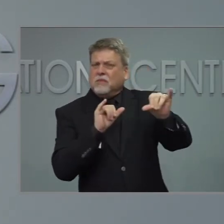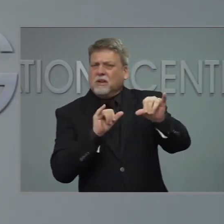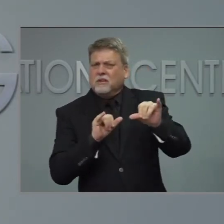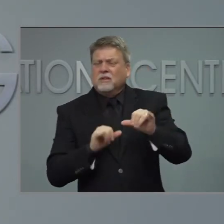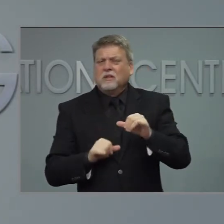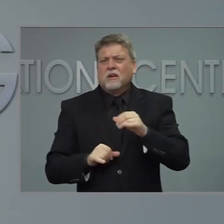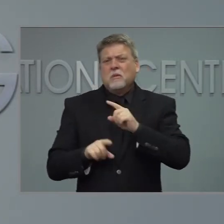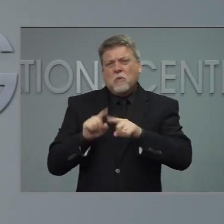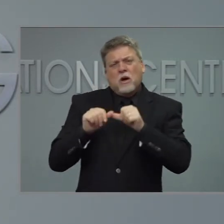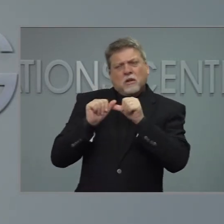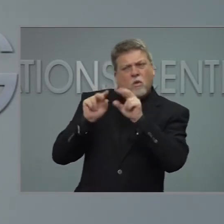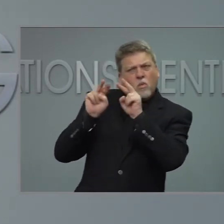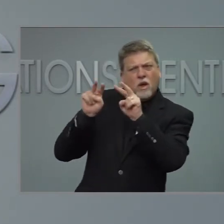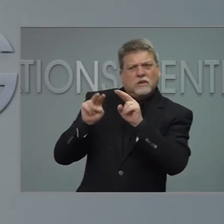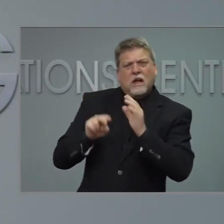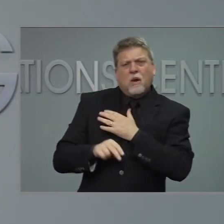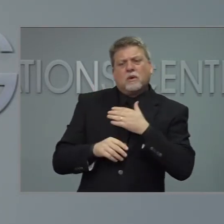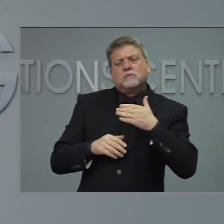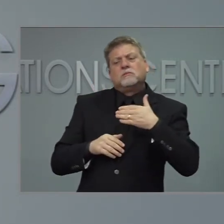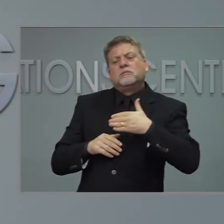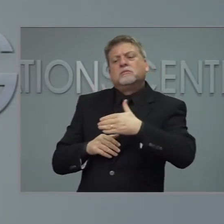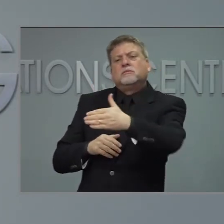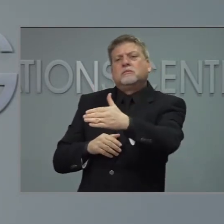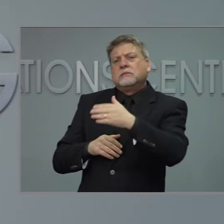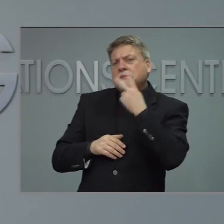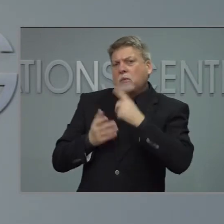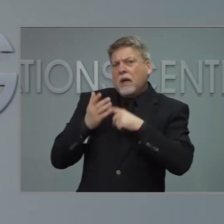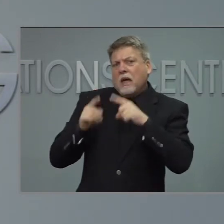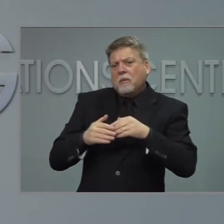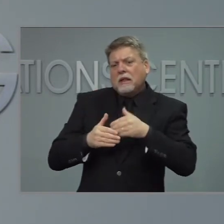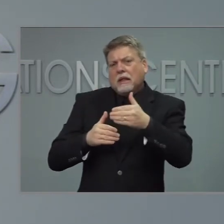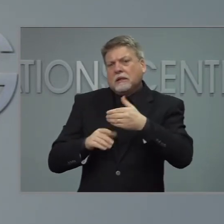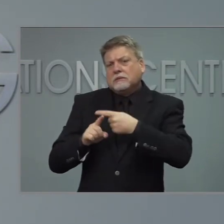vamos a seguir vigilando nuestra es tendencia y vamos a ver cómo evolucionamos en las